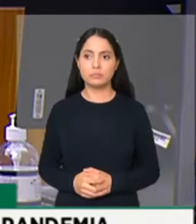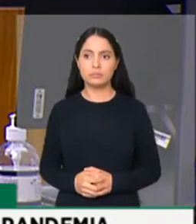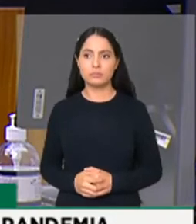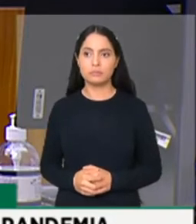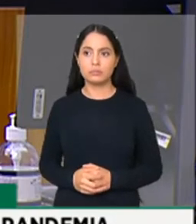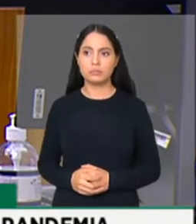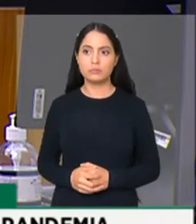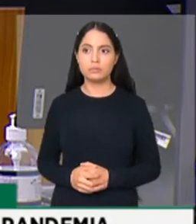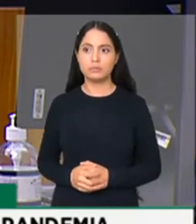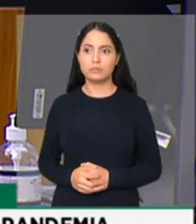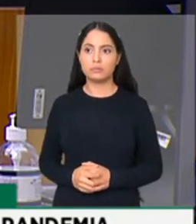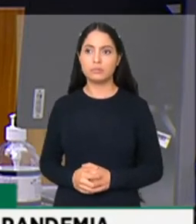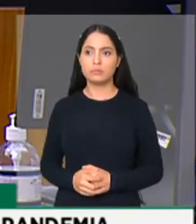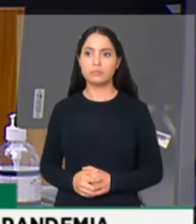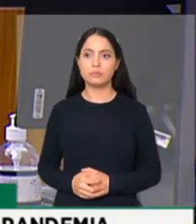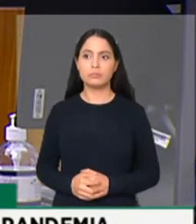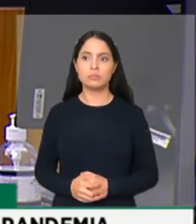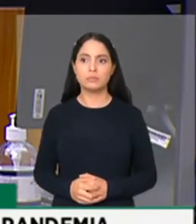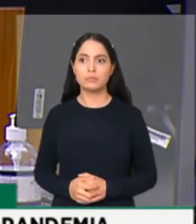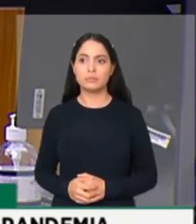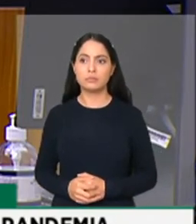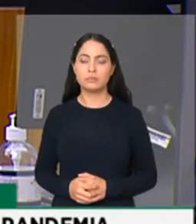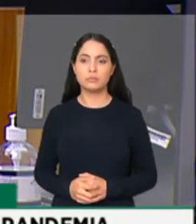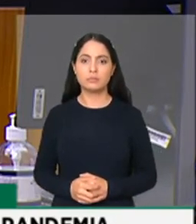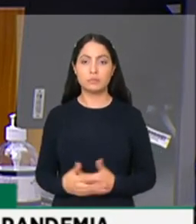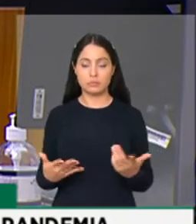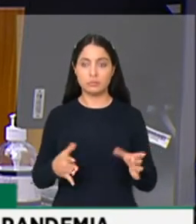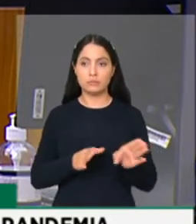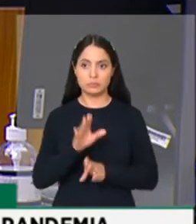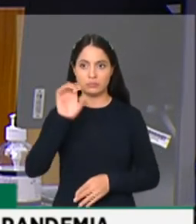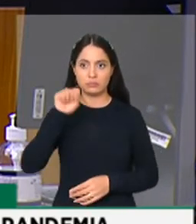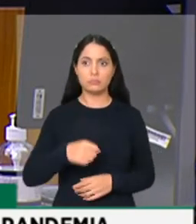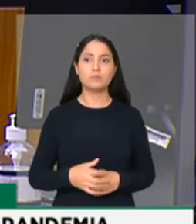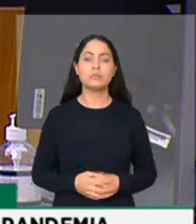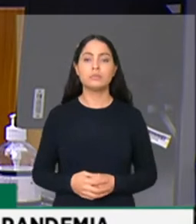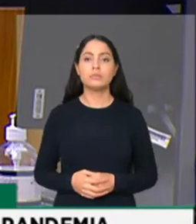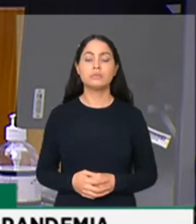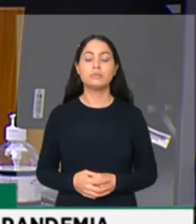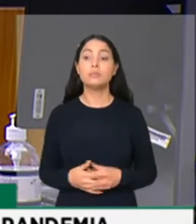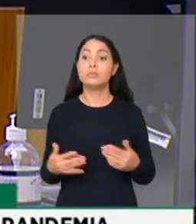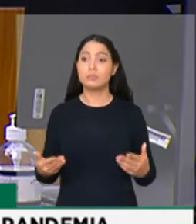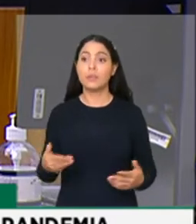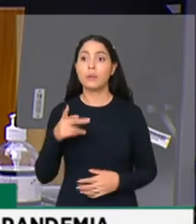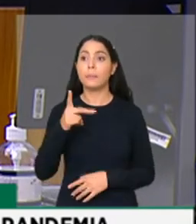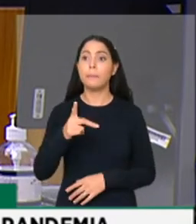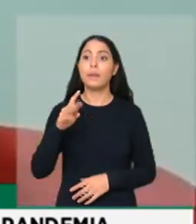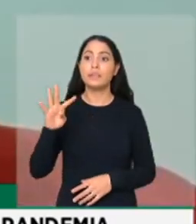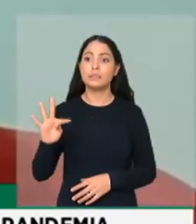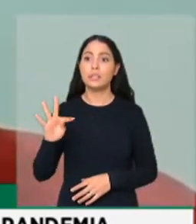MANUTENÇÃO DO TEXTO. SIM. -- [PRESIDENTE]: ESSE CASO MANUTENÇÃO DO TEXTO É SIM, COMO ORIENTA O PT? -- [DEPUTADO]: PRESIDENTE O PT ORIENTA NÃO AO TEXTO E A FAVOR DO DESTAQUE